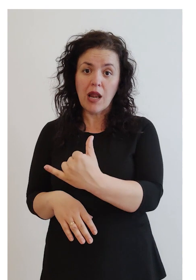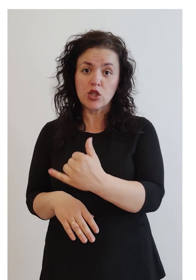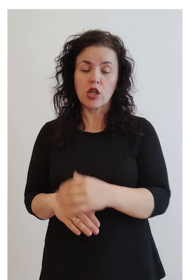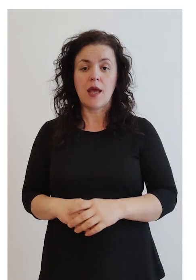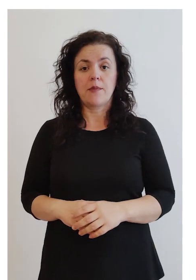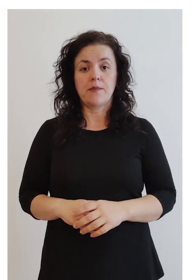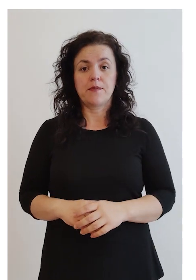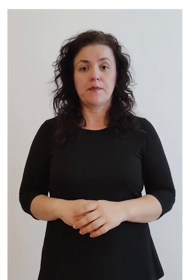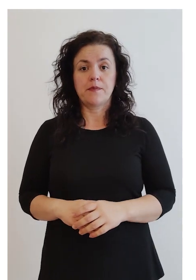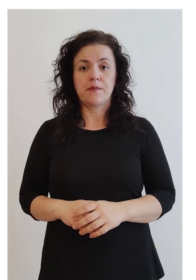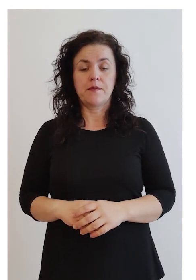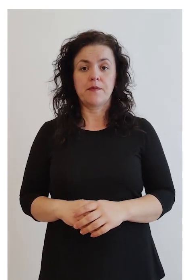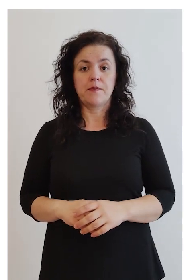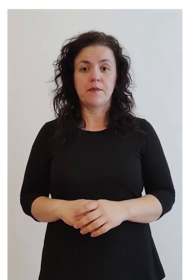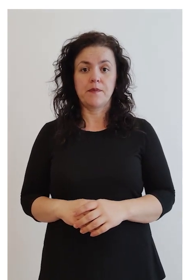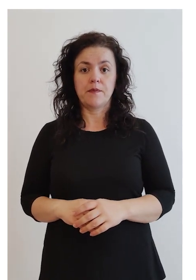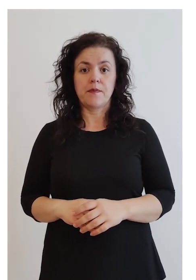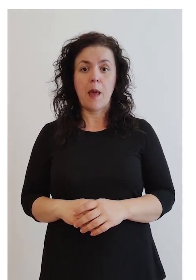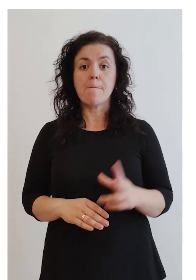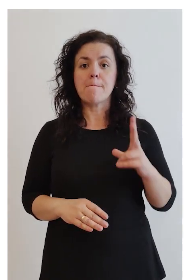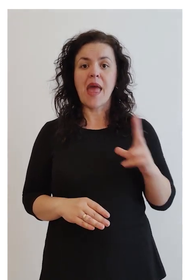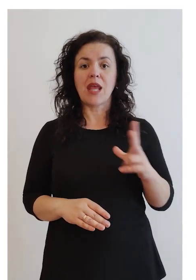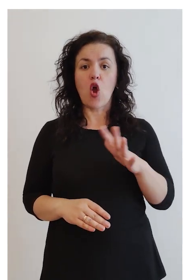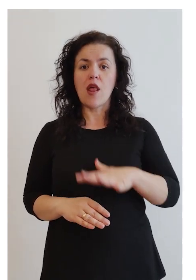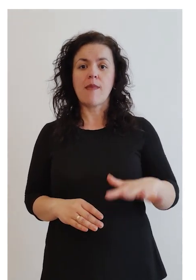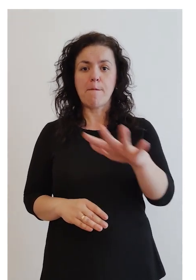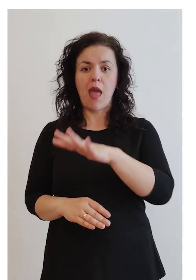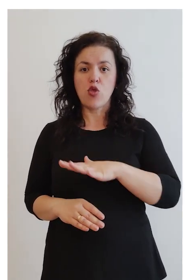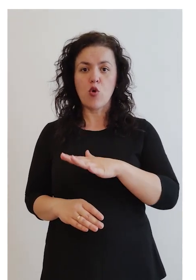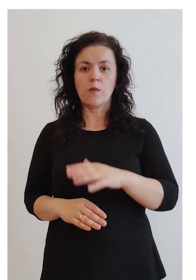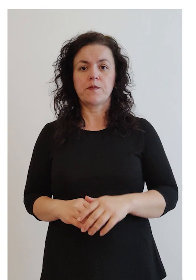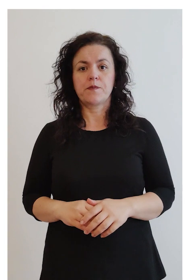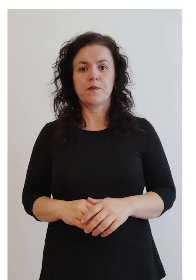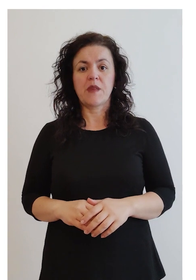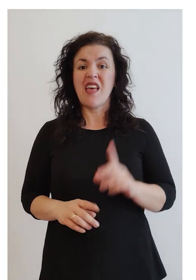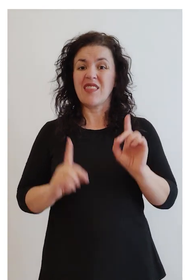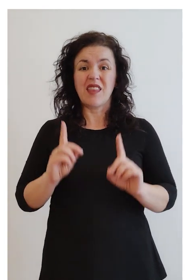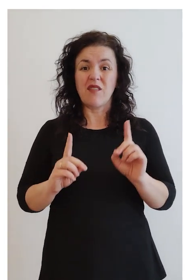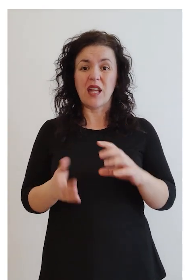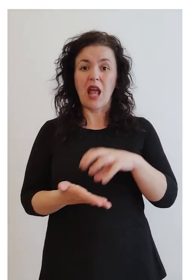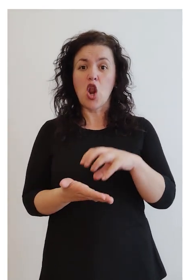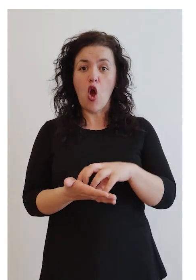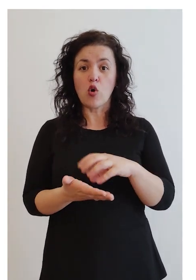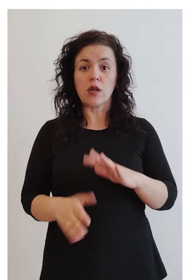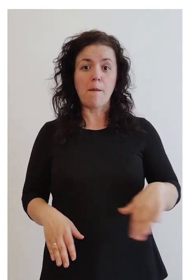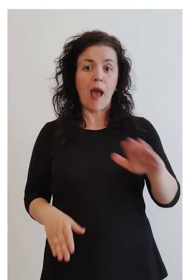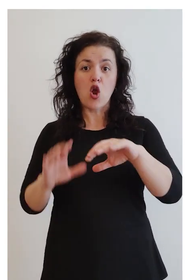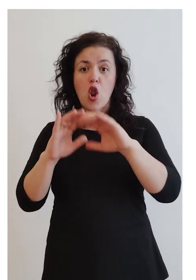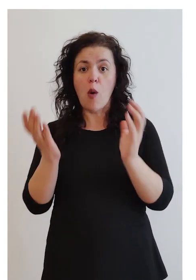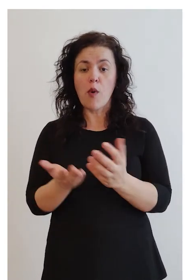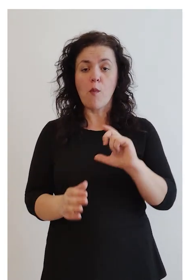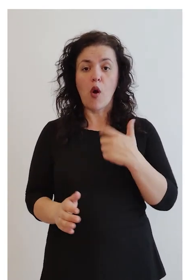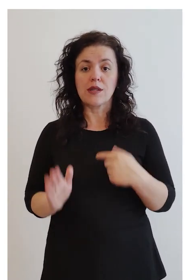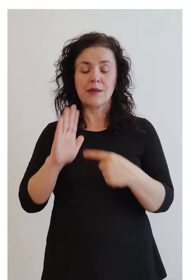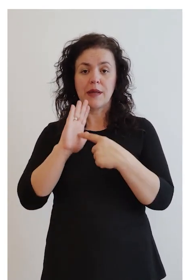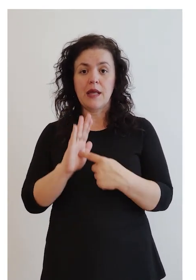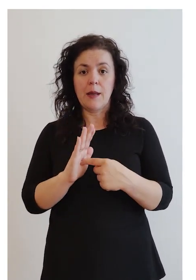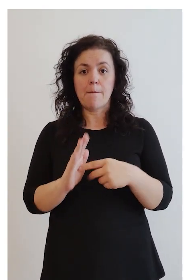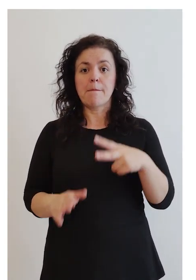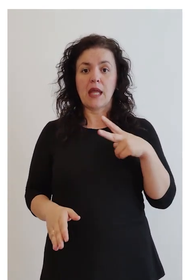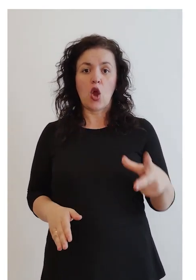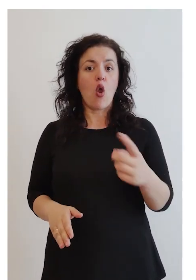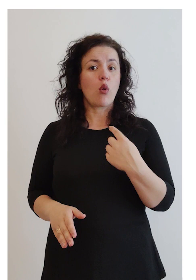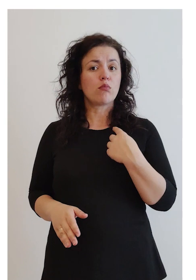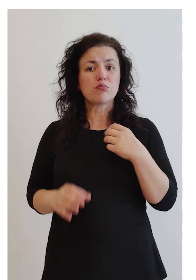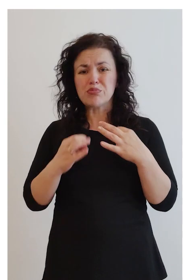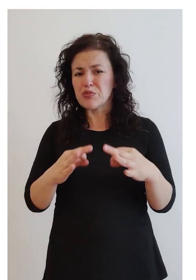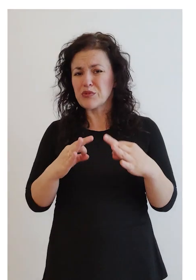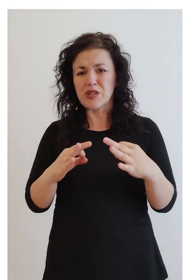Diferite locuri de pe glob pot prezenta pericole unice pentru călătorii, inclusiv pericole datorate soarelui și altitudinii.